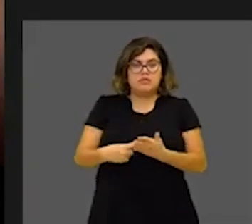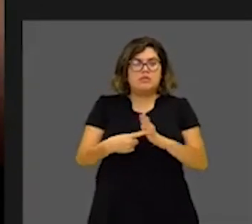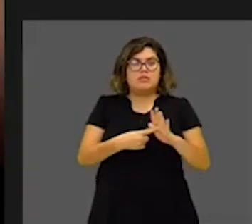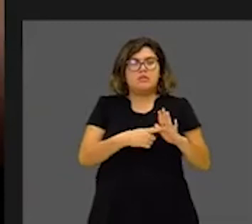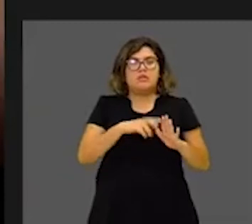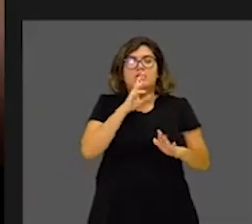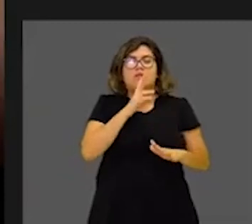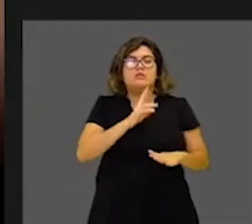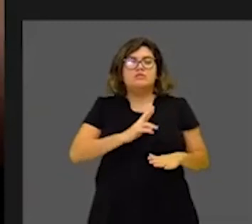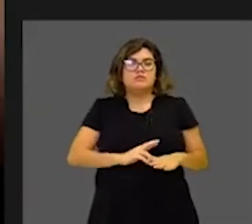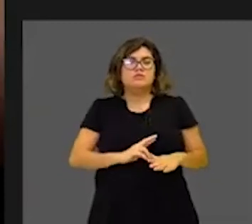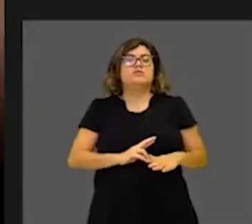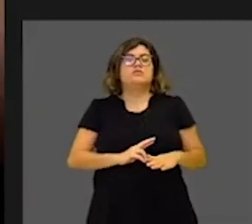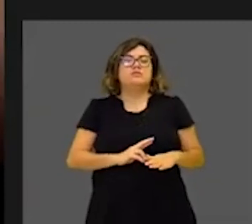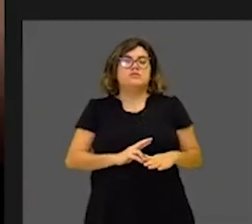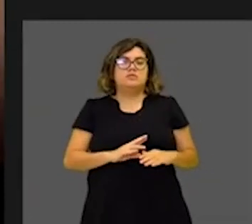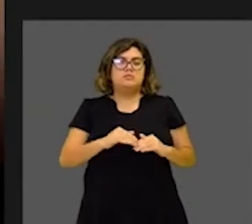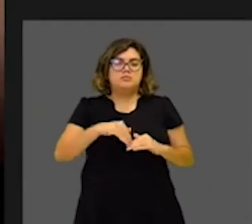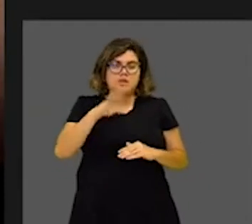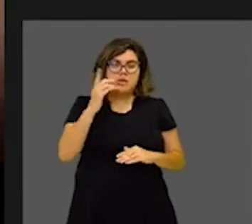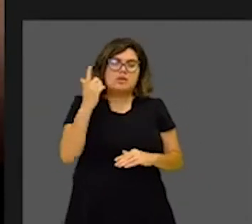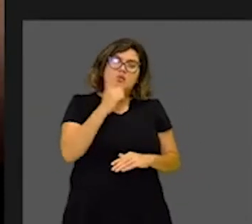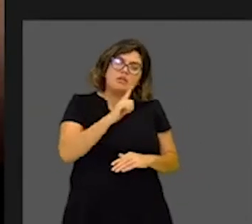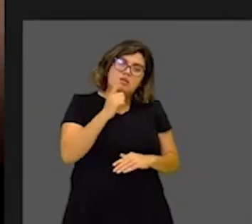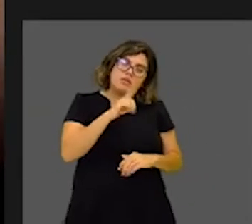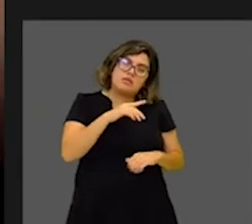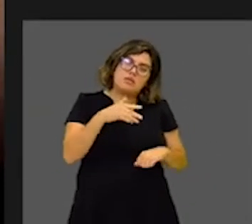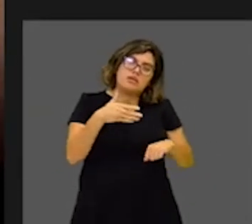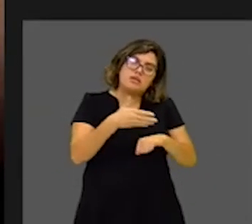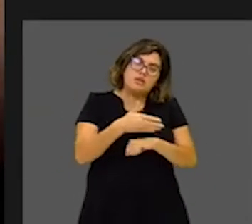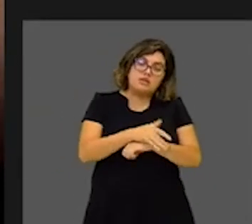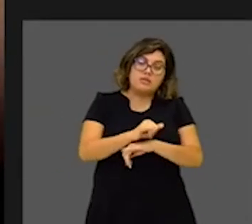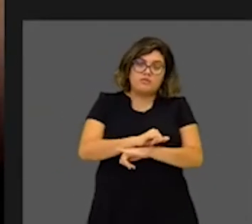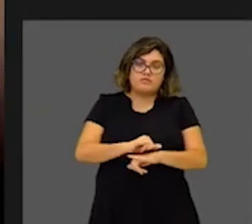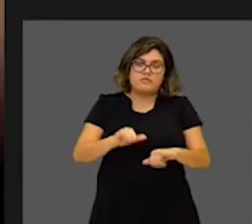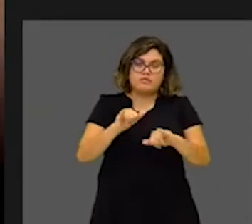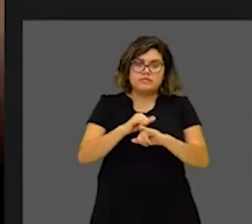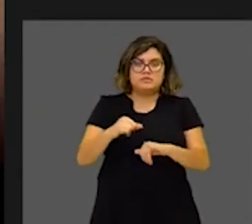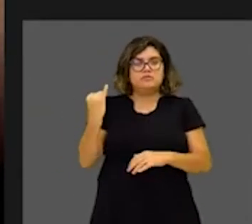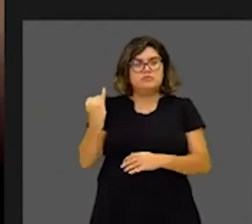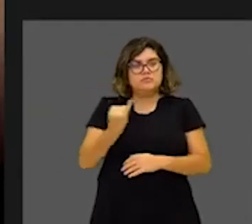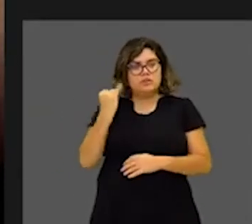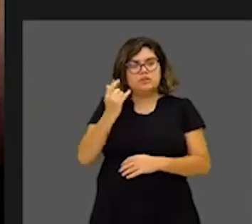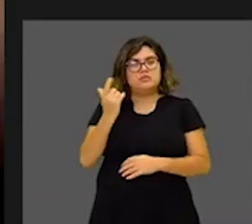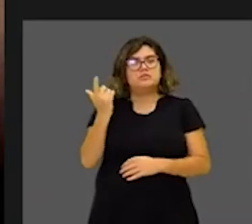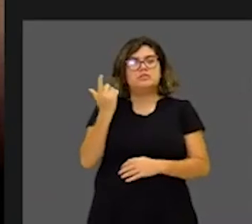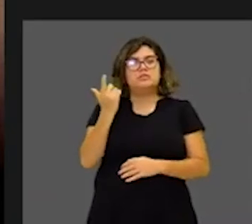esse maior alcance esse acesso de informação importante para elucidação de vários pontos